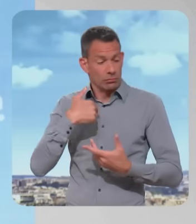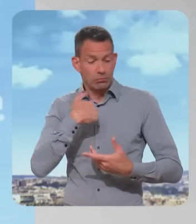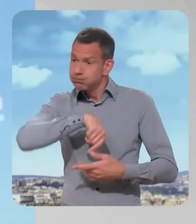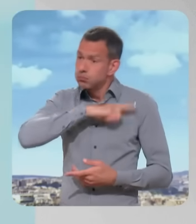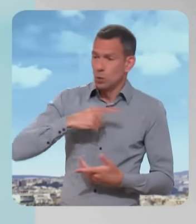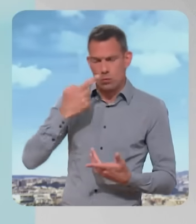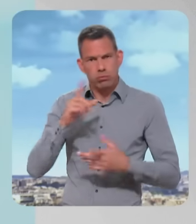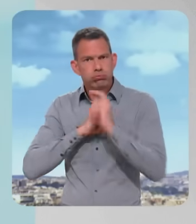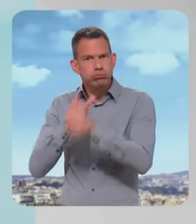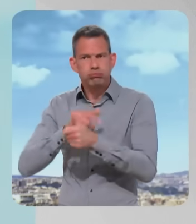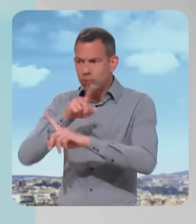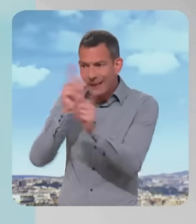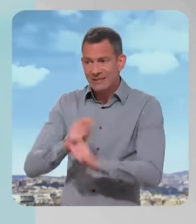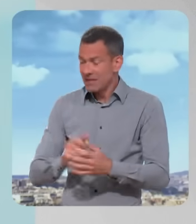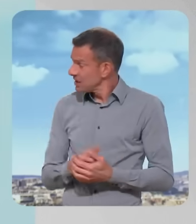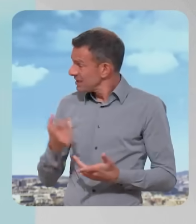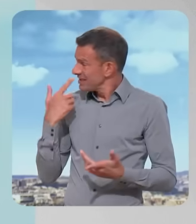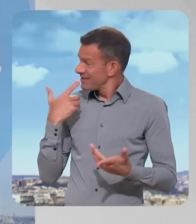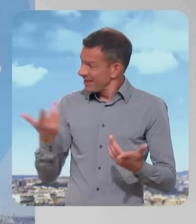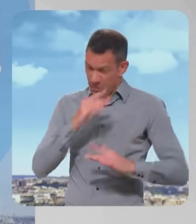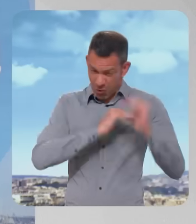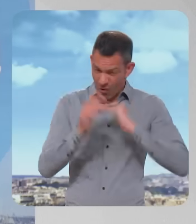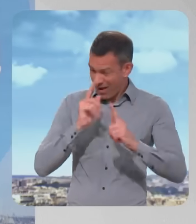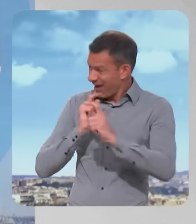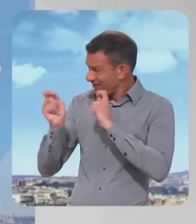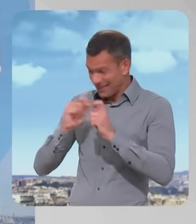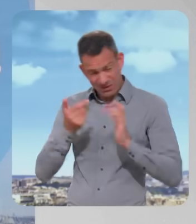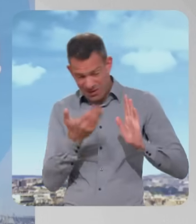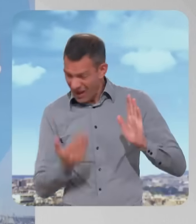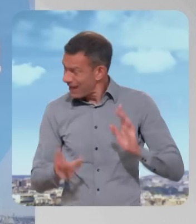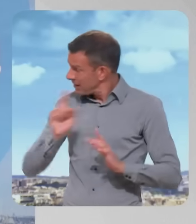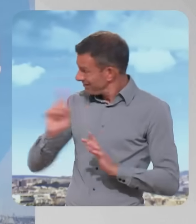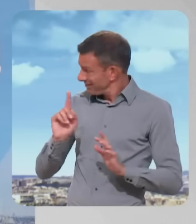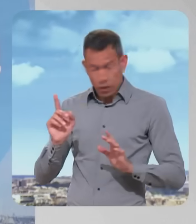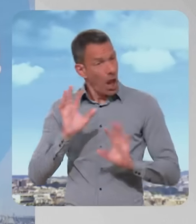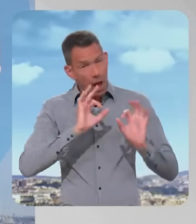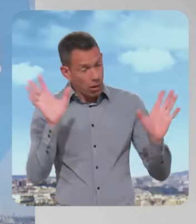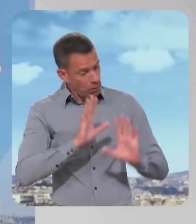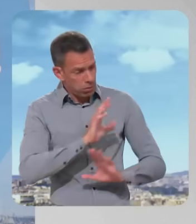du Nouveau Front populaire." Comment allez-vous faire? M.Bompard: Depuis 2022, le président de la République